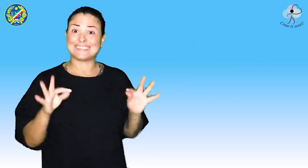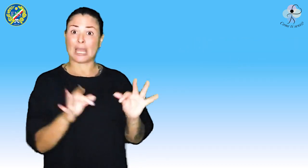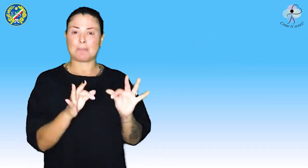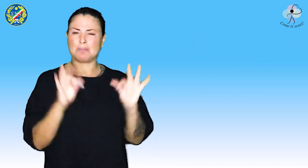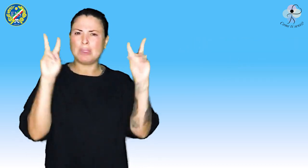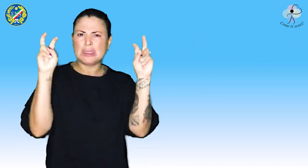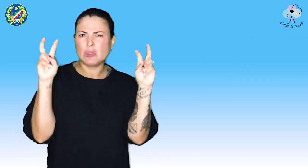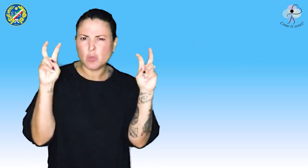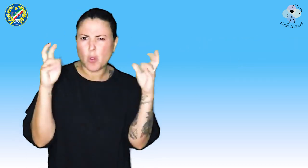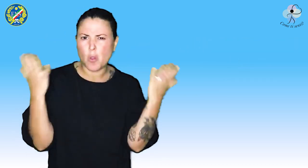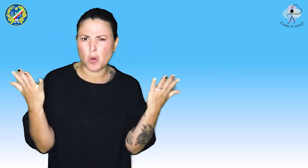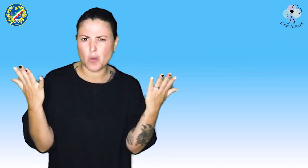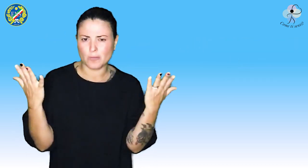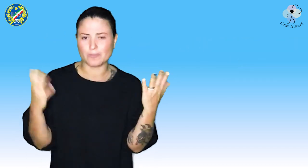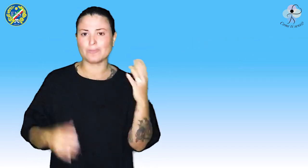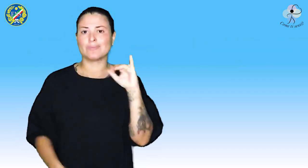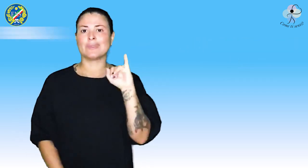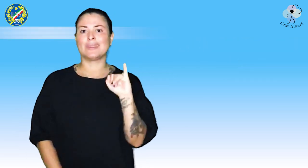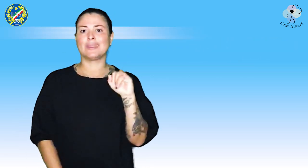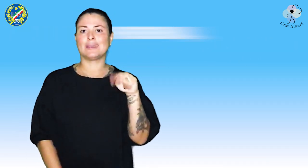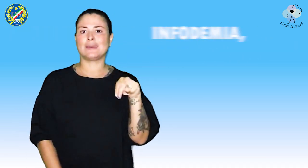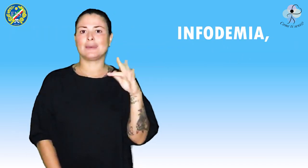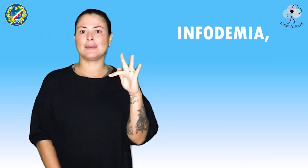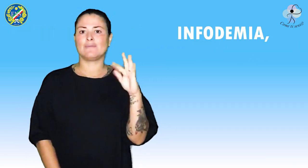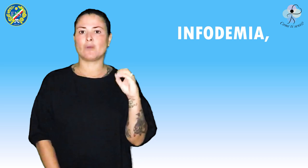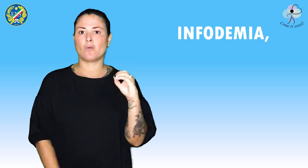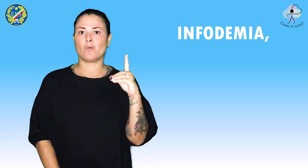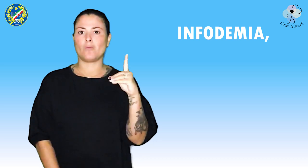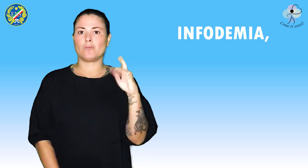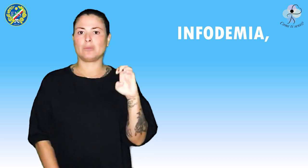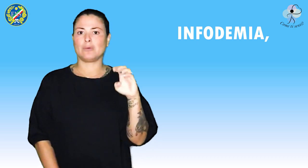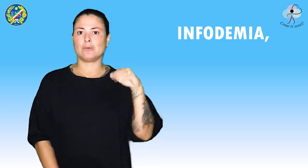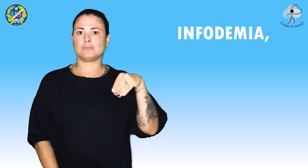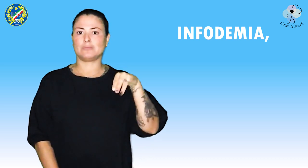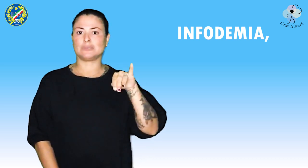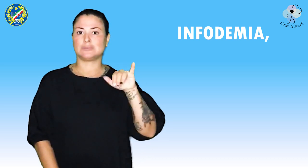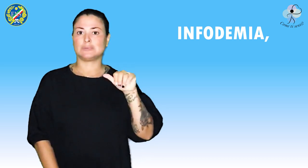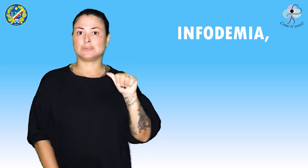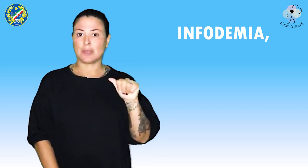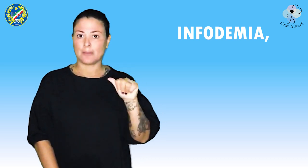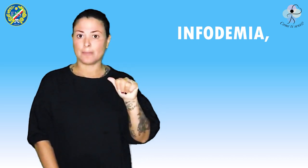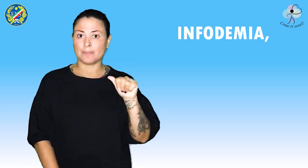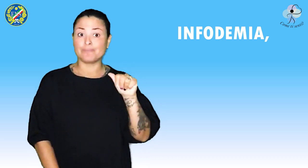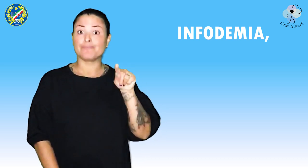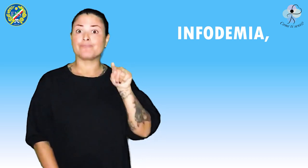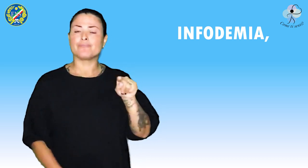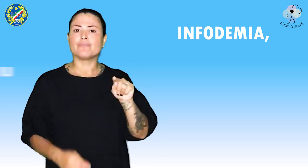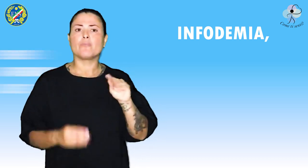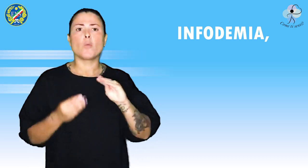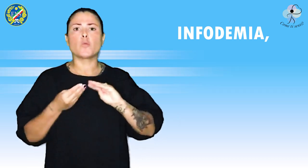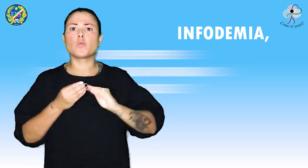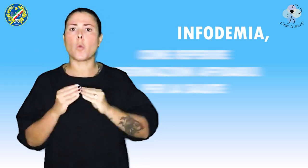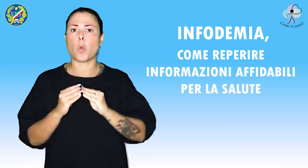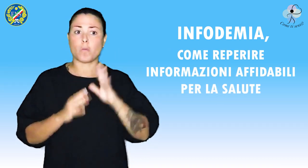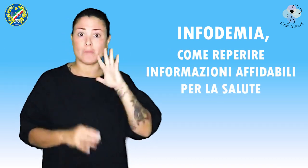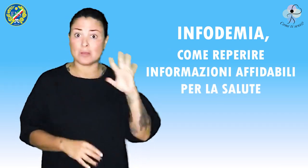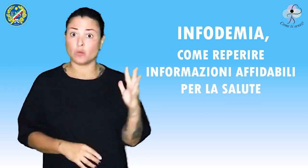Tutti gli incontri saranno online sulla piattaforma ZOOM dalle 17 alle 19.